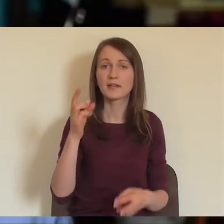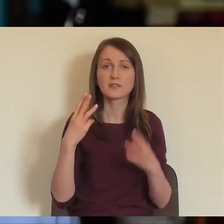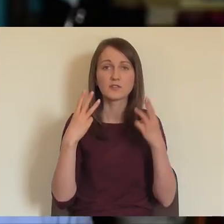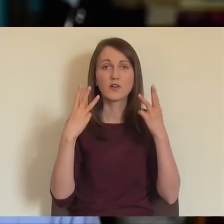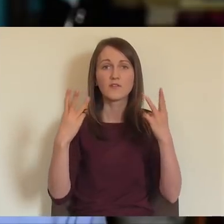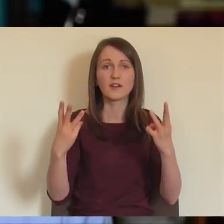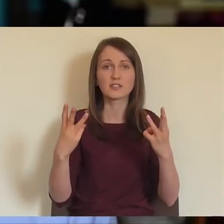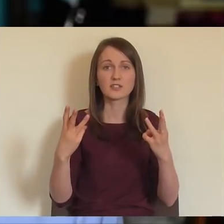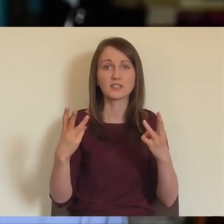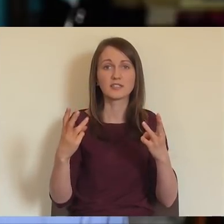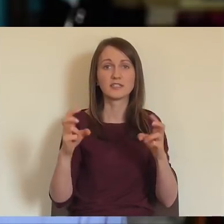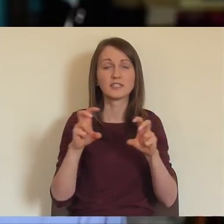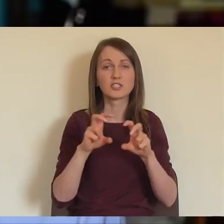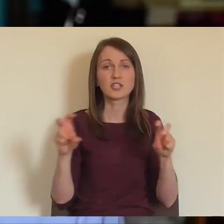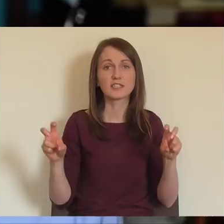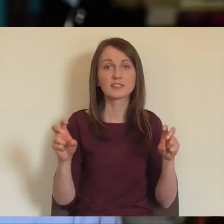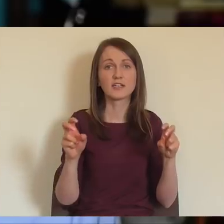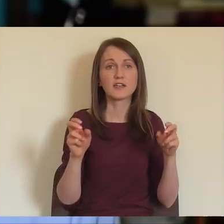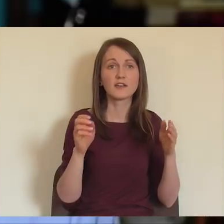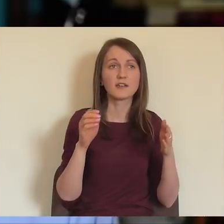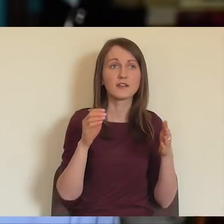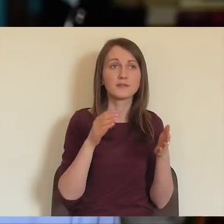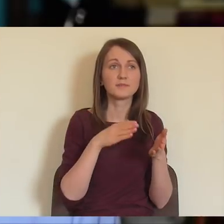dlatego ten czas wprowadzania jest takim uspokajaniem,